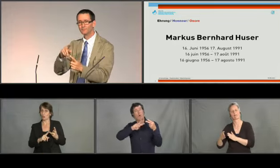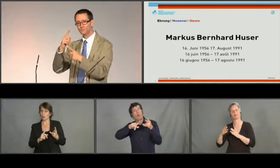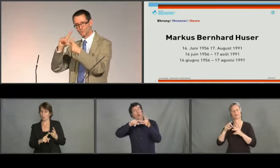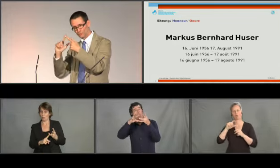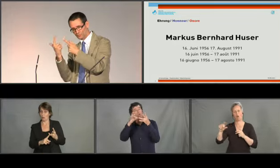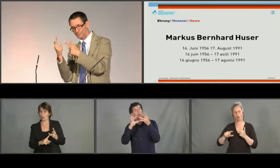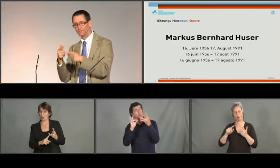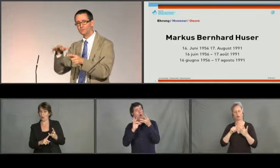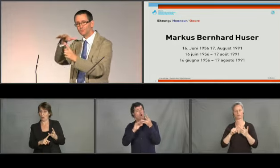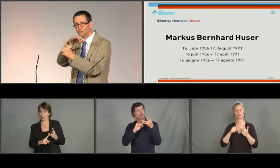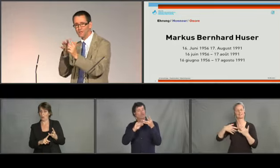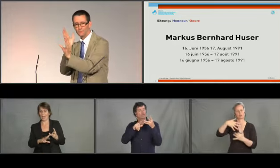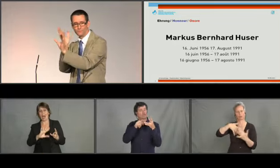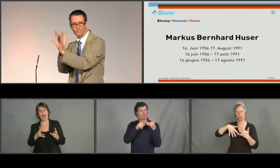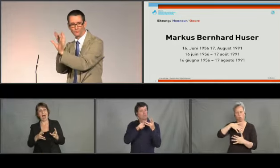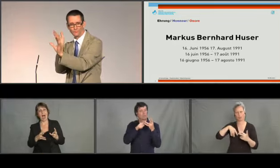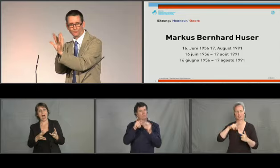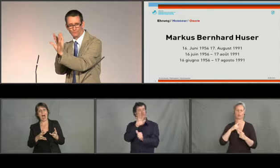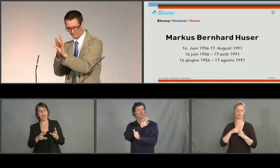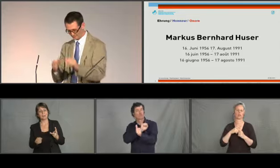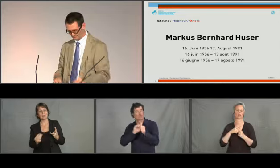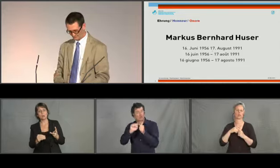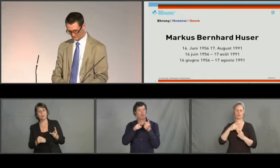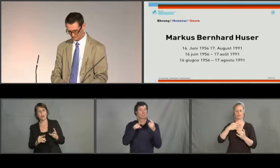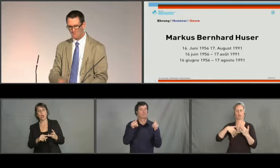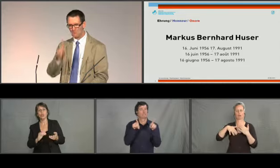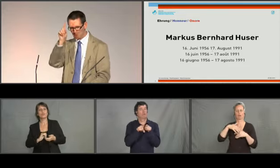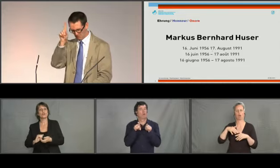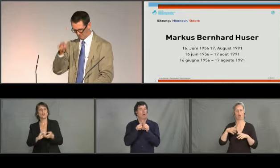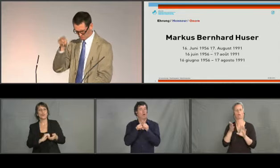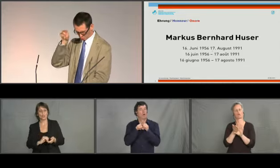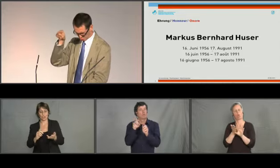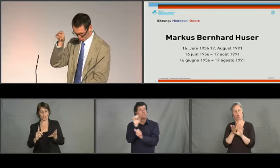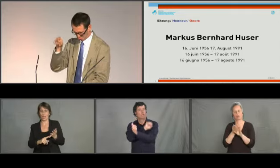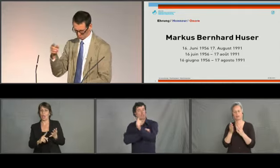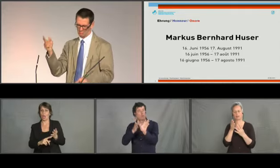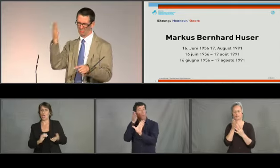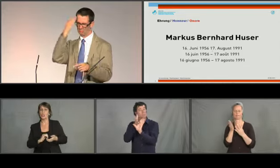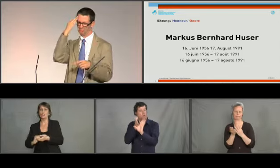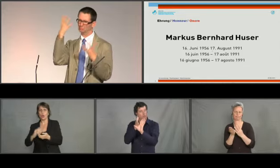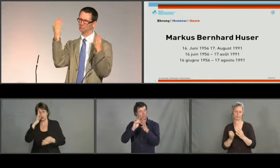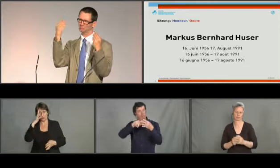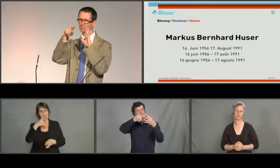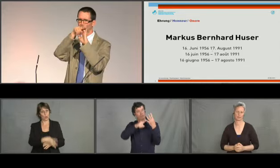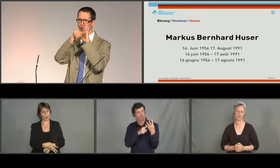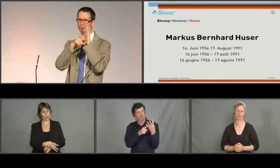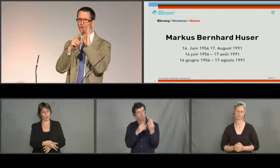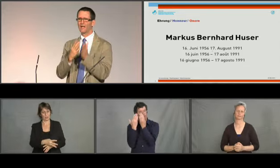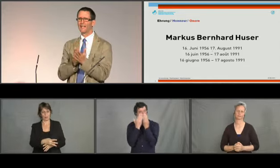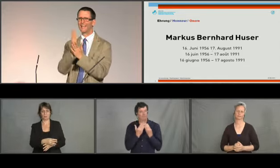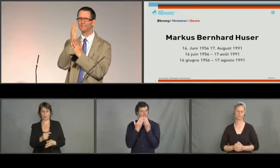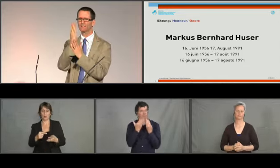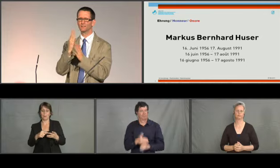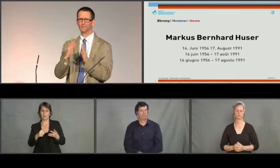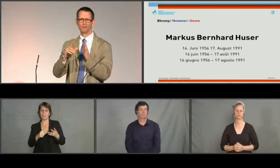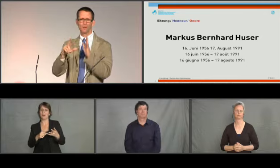waren Soziologie und Sozialpsychologie.